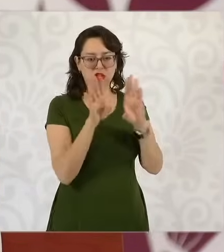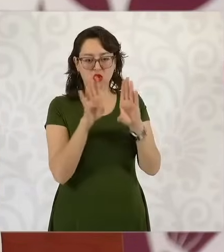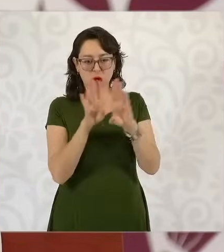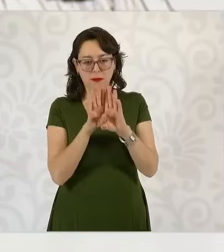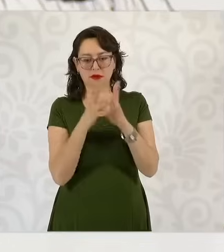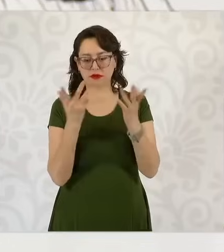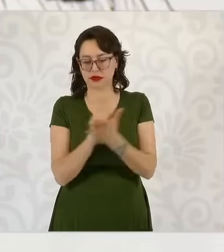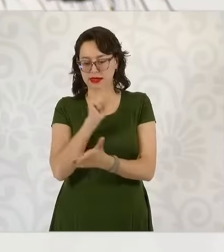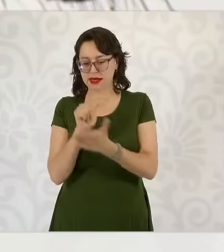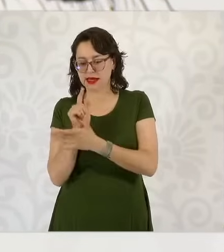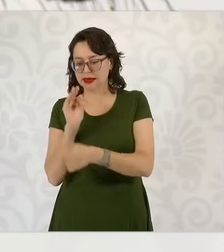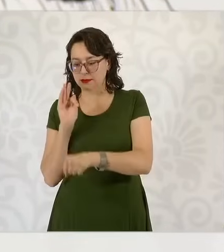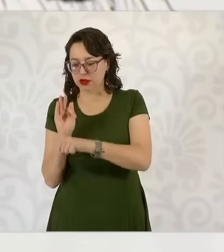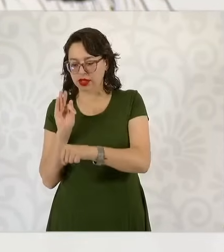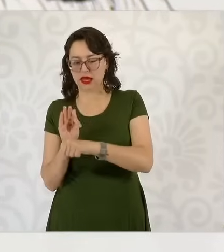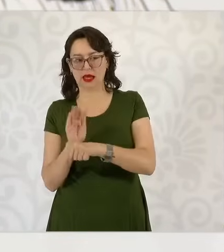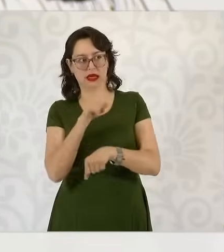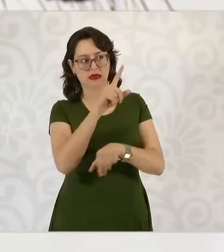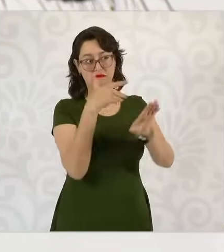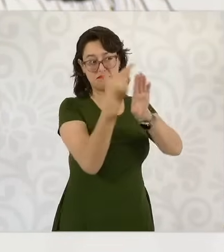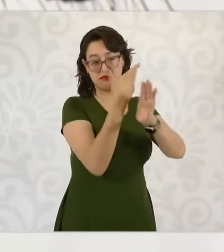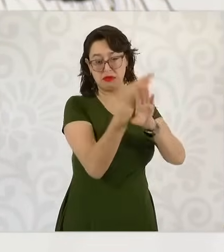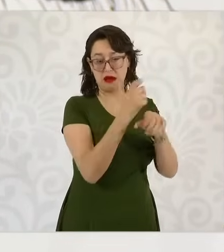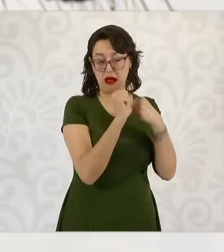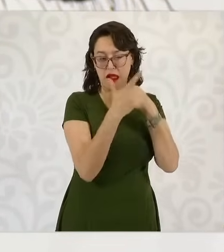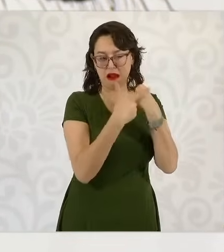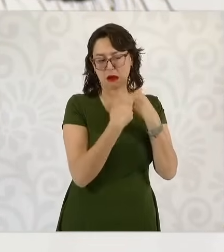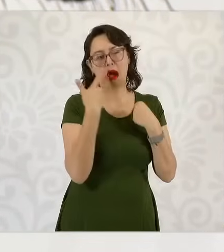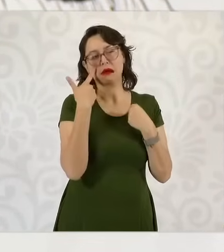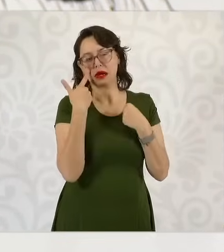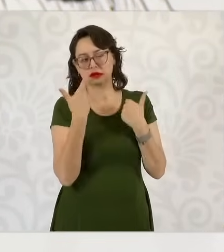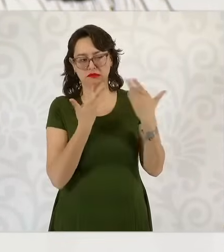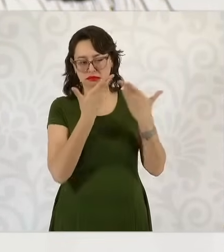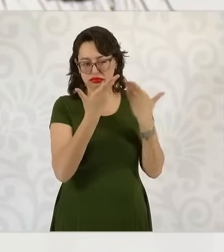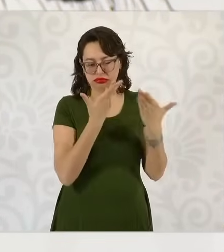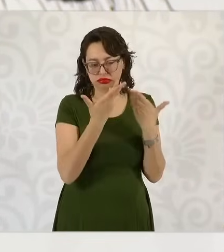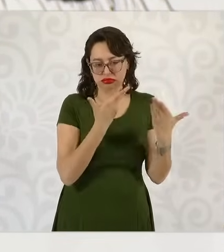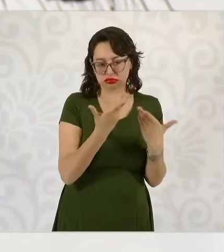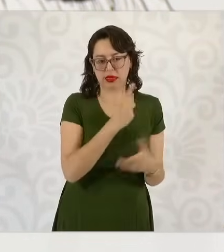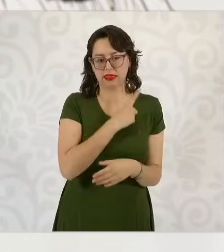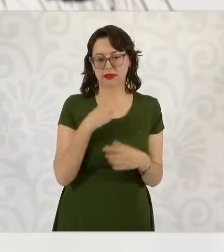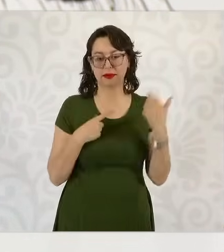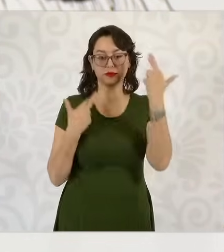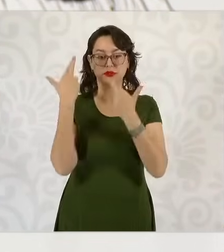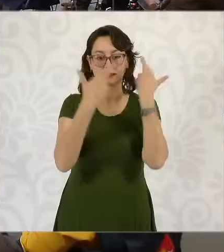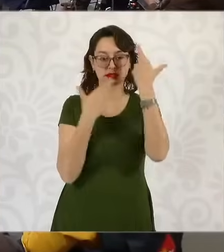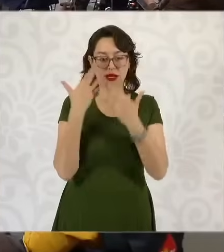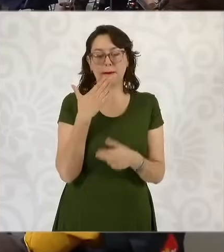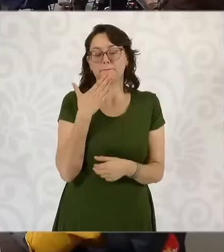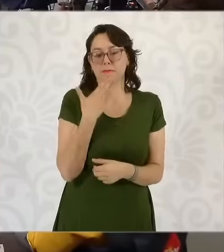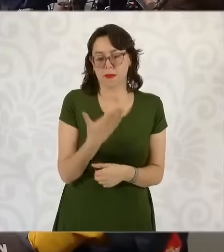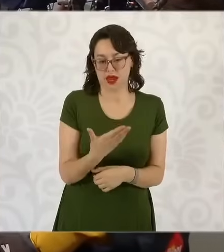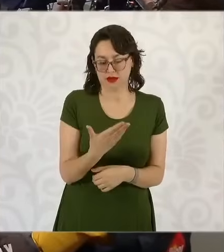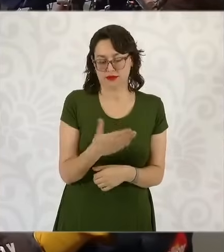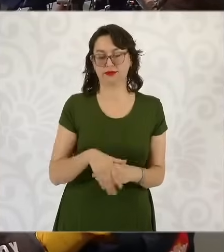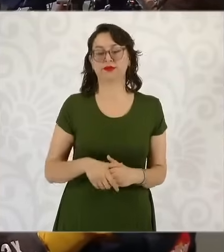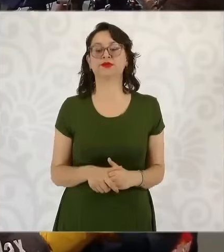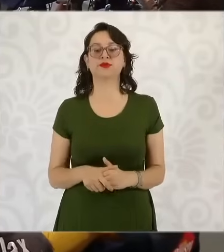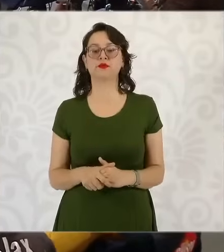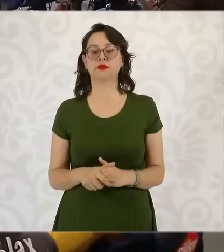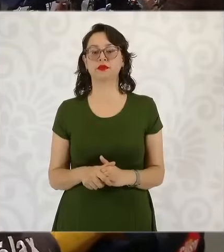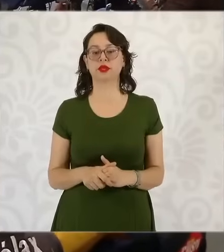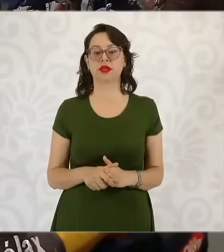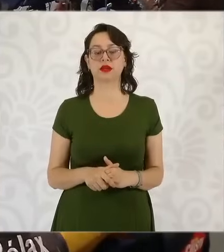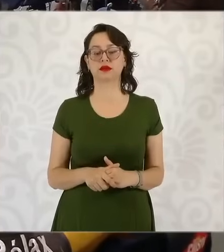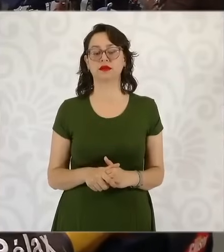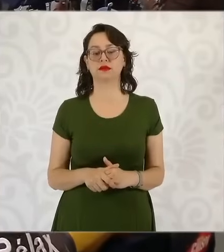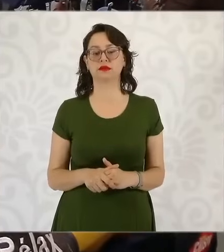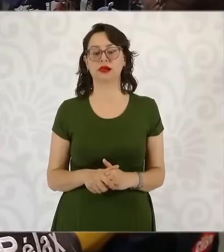implicaciones e lo importante aquí